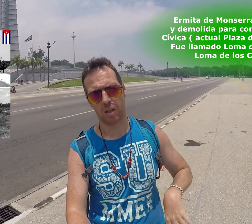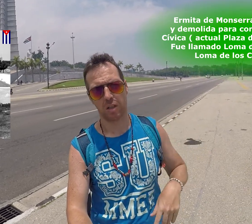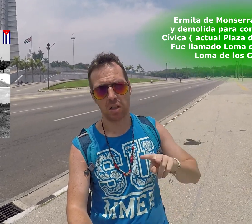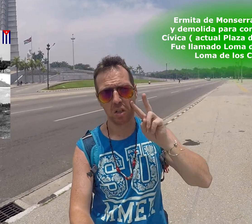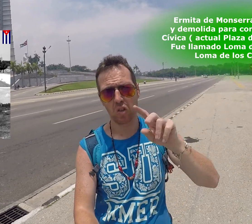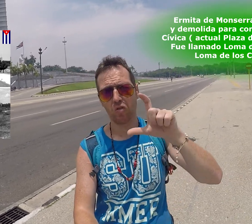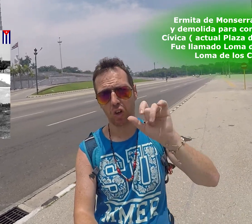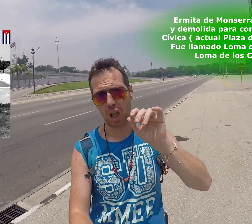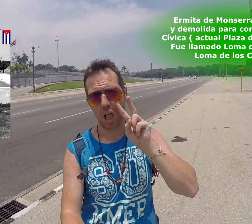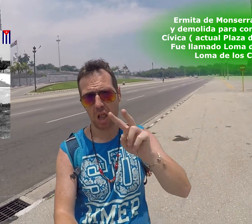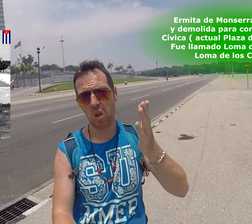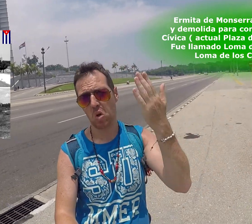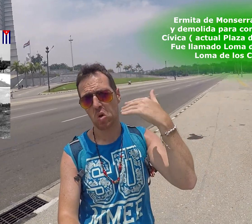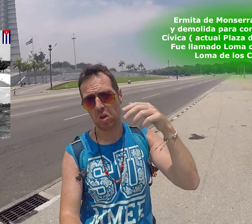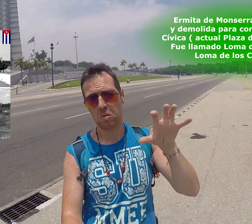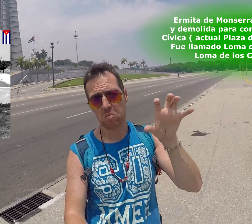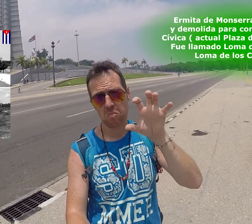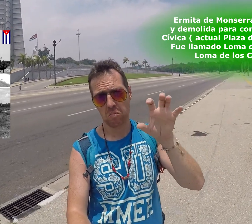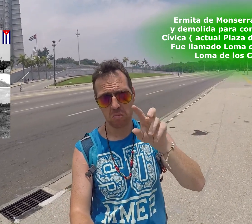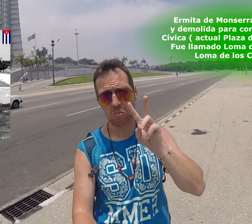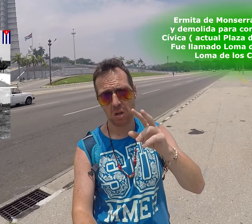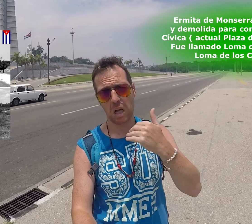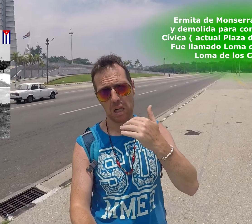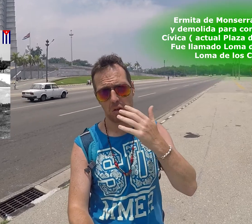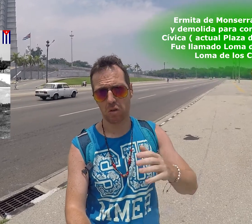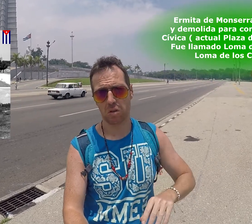Os enseño algunas fotos para que lo veáis